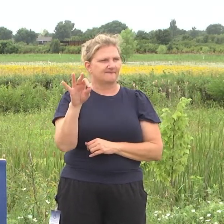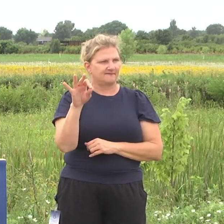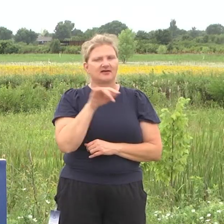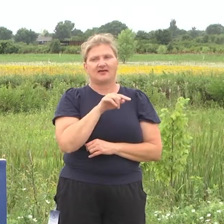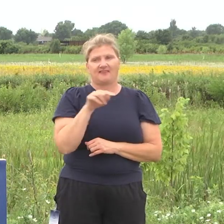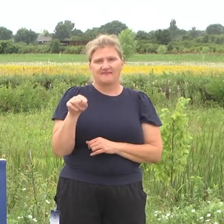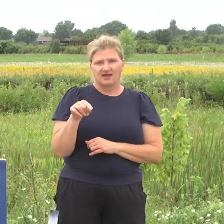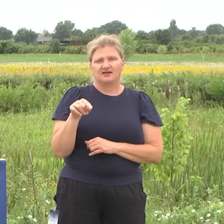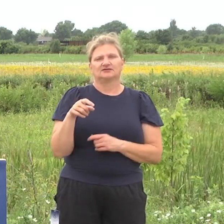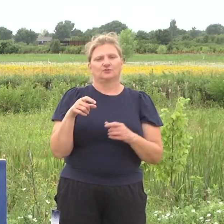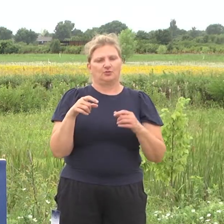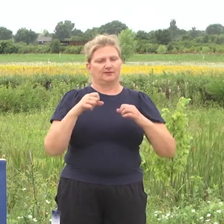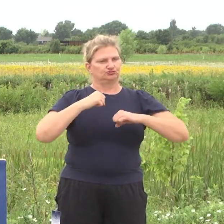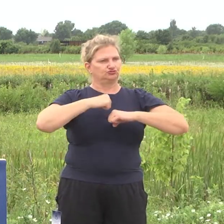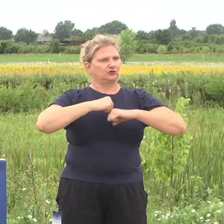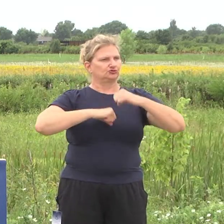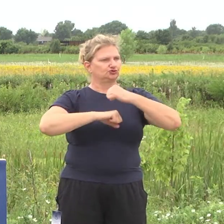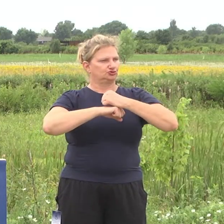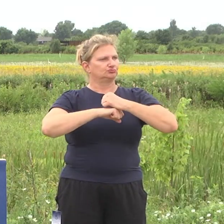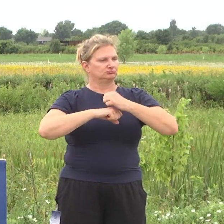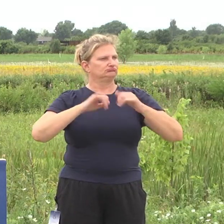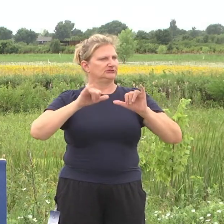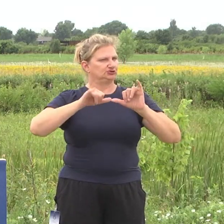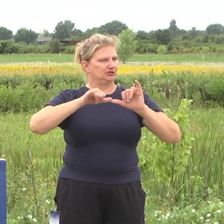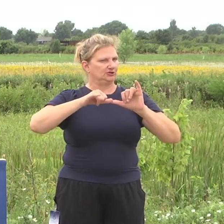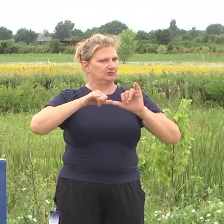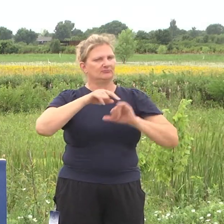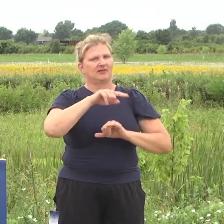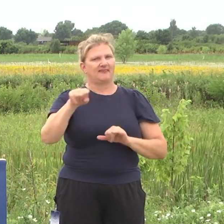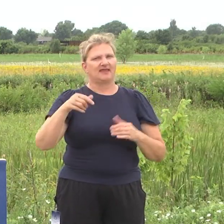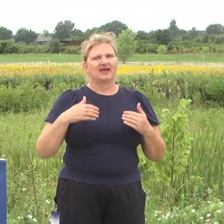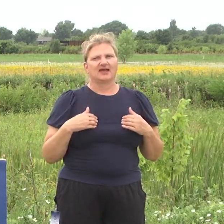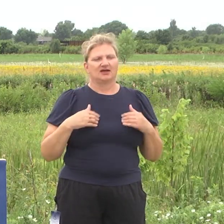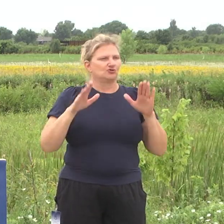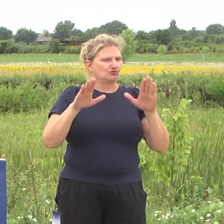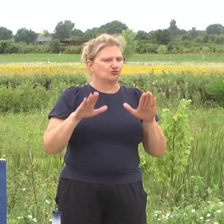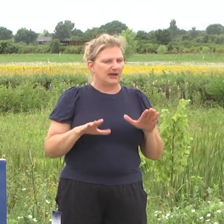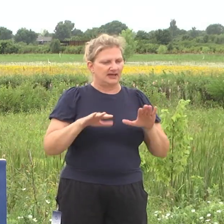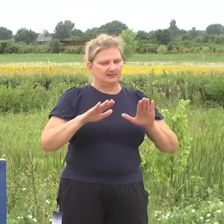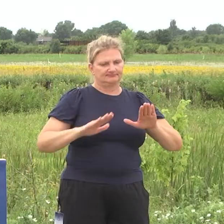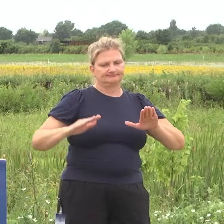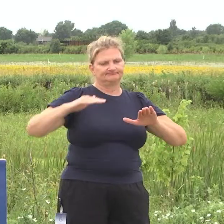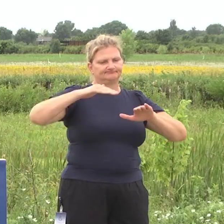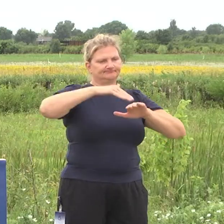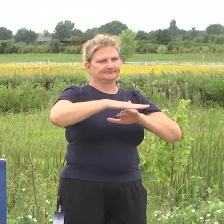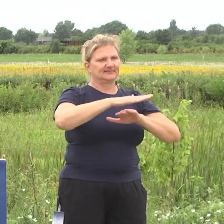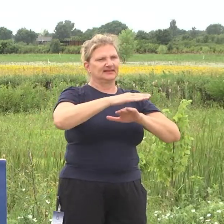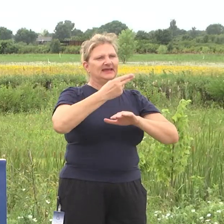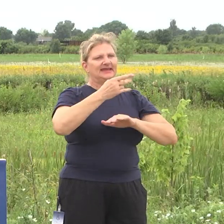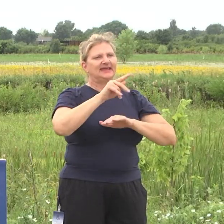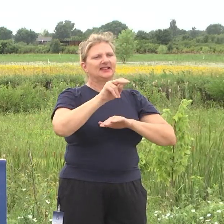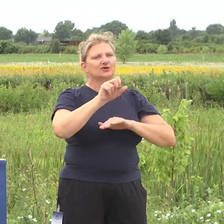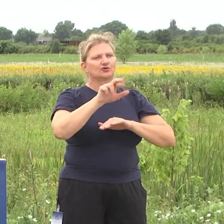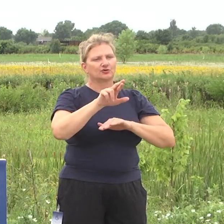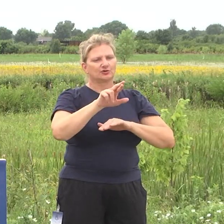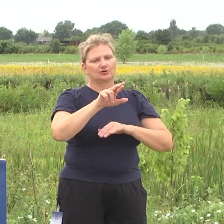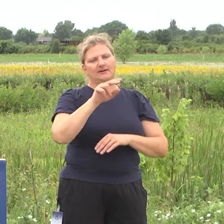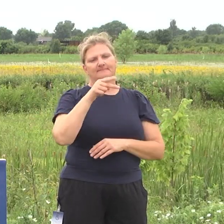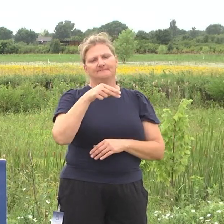de De Moine, idearon el magnífico diseño del muelle helicoidal, que básicamente nos permite